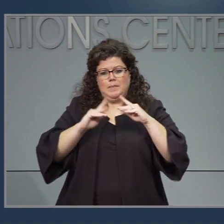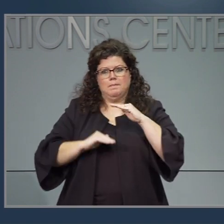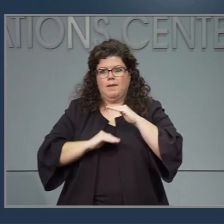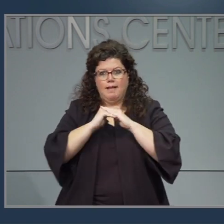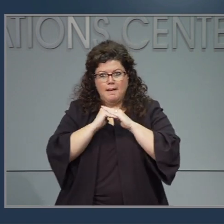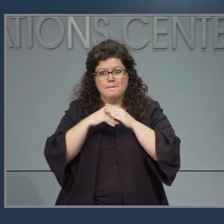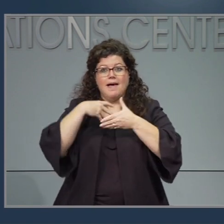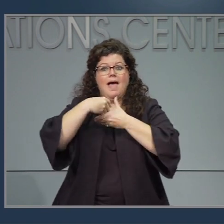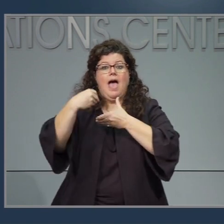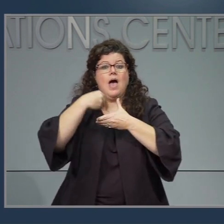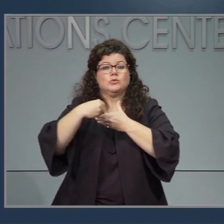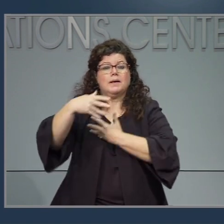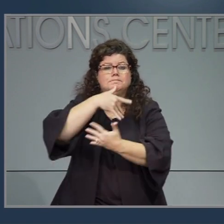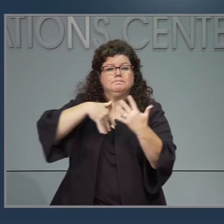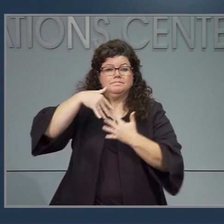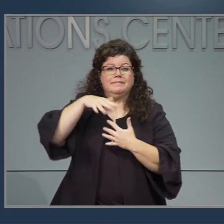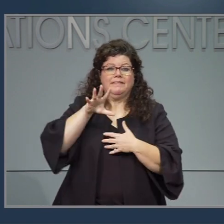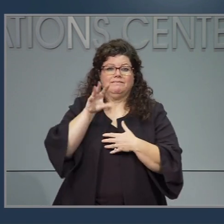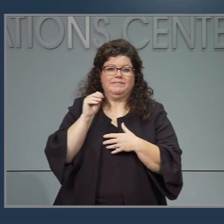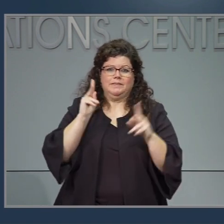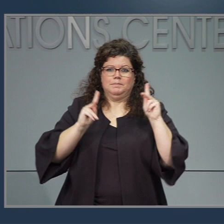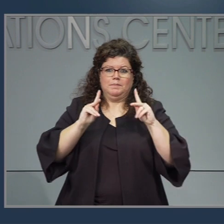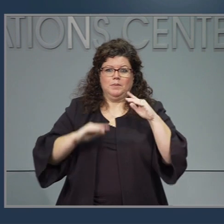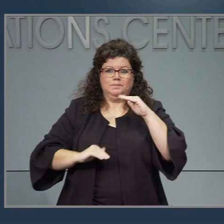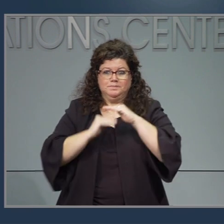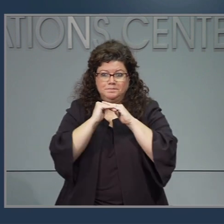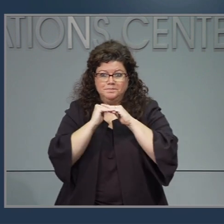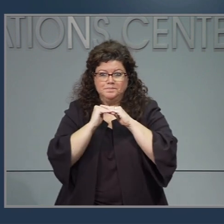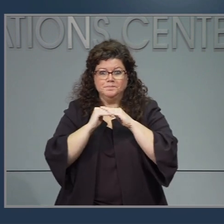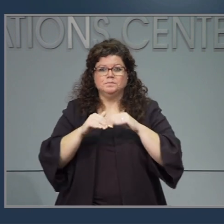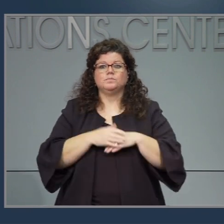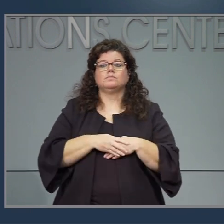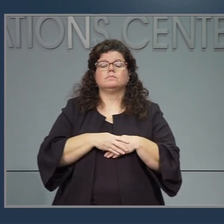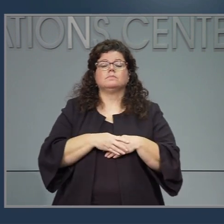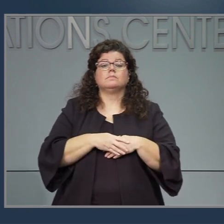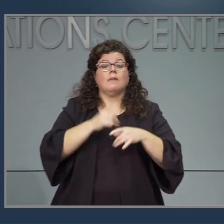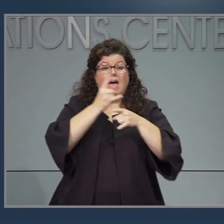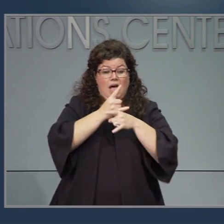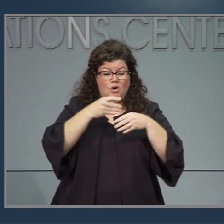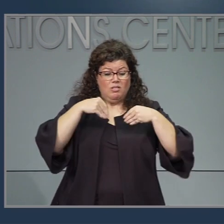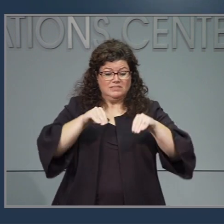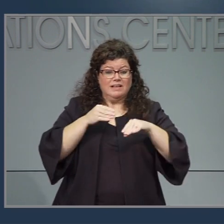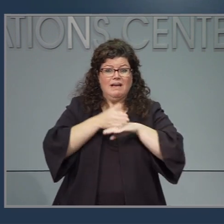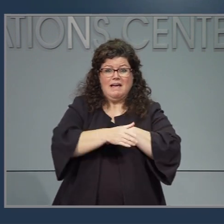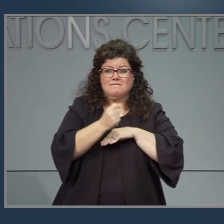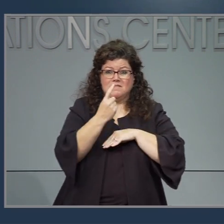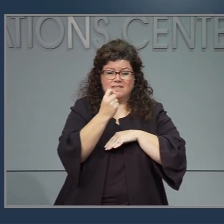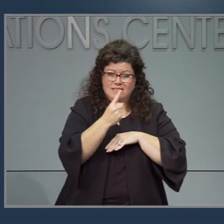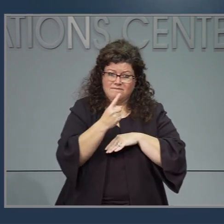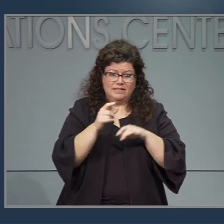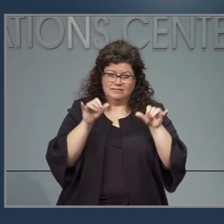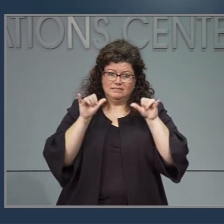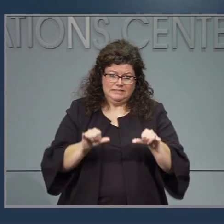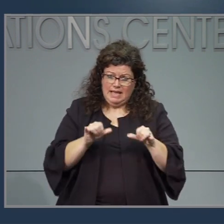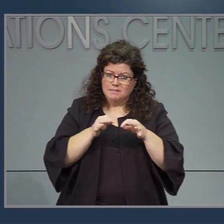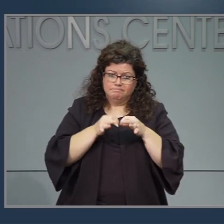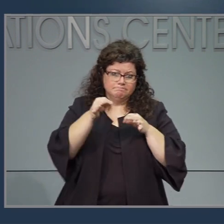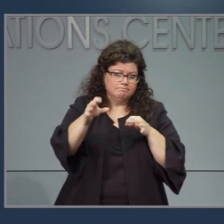más alla de las once de la noche en restaurantes y bares. Hasta el veintitrés de octubre.